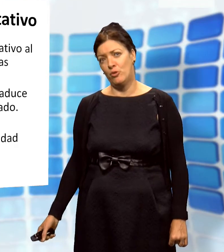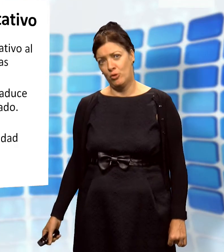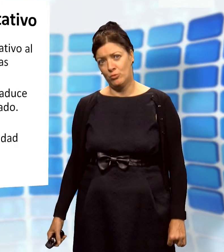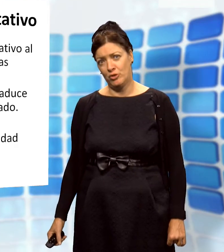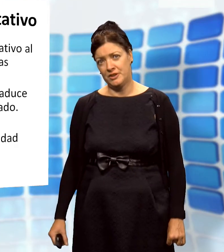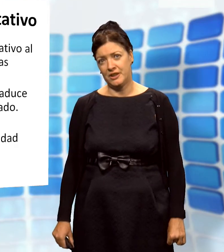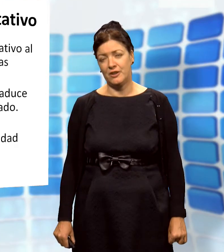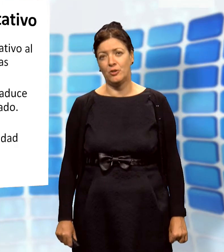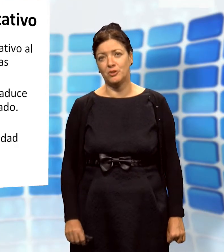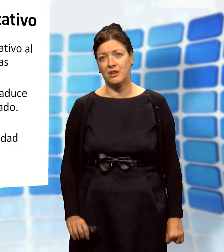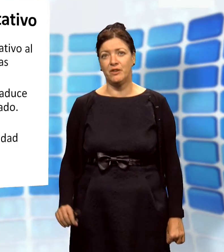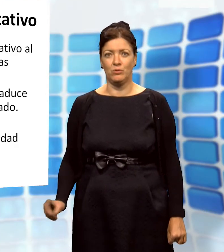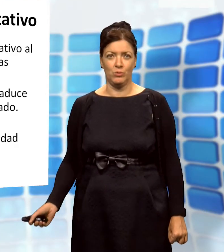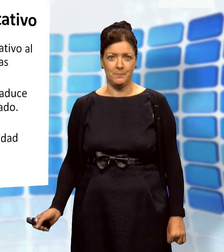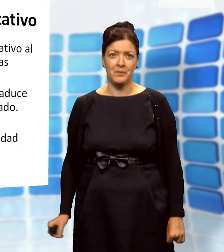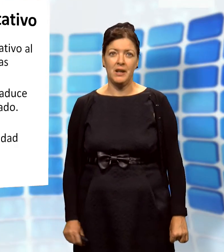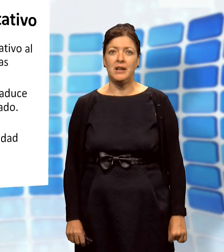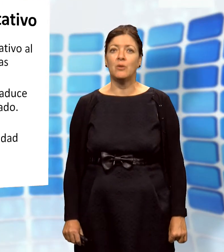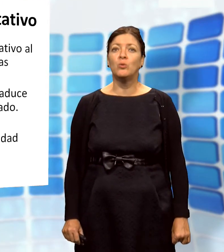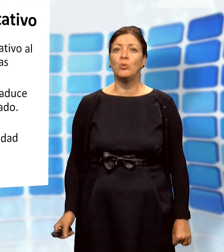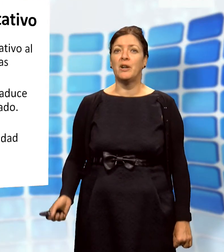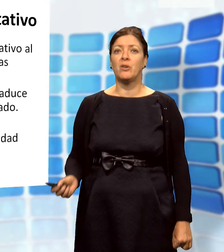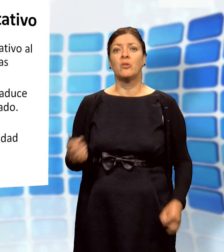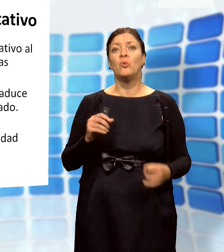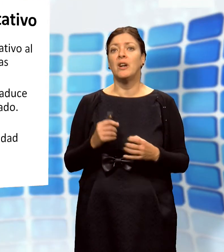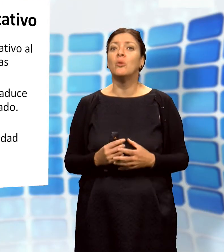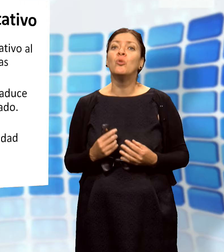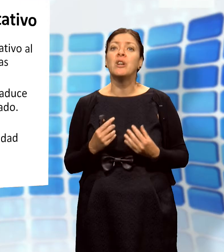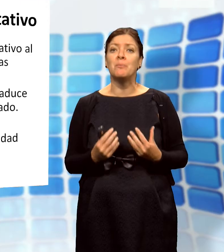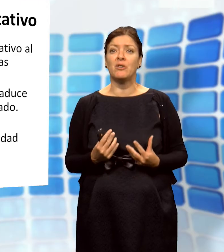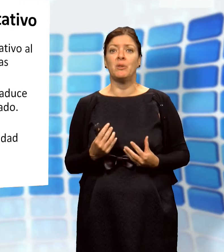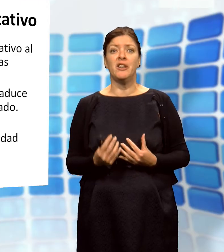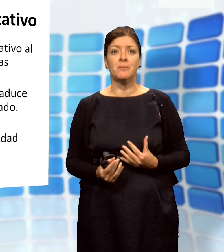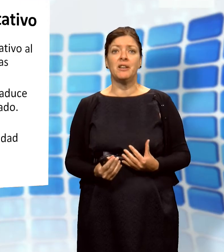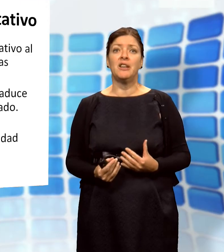módulo 1, designado como Self y Cultura. La cultura actúa como un gran marco interpretativo